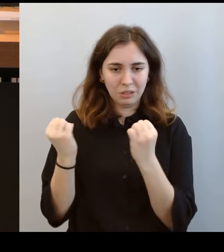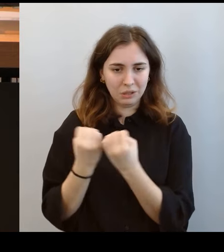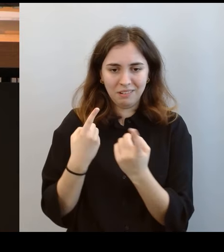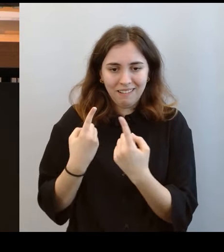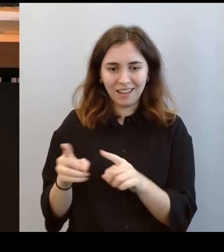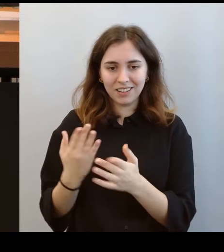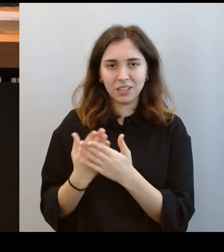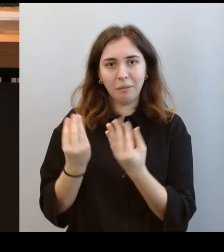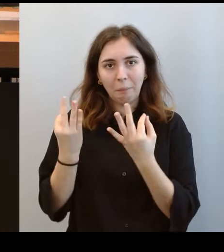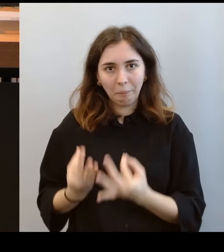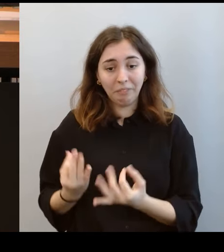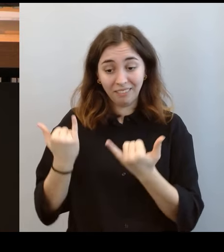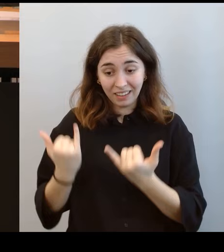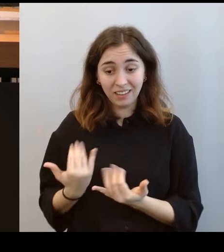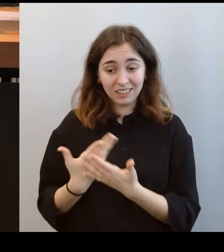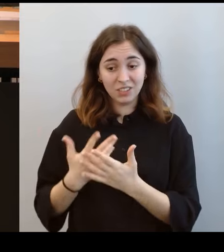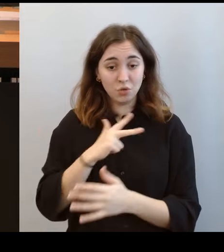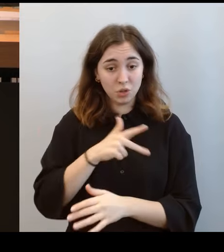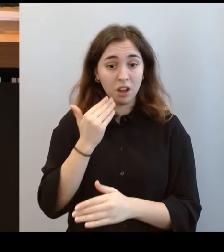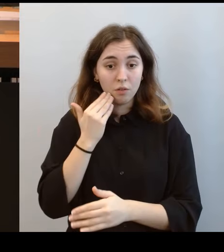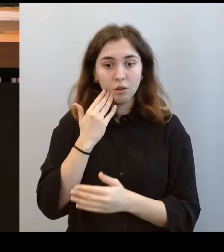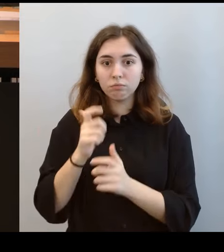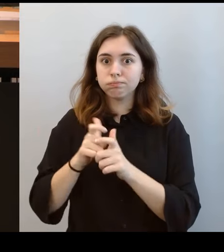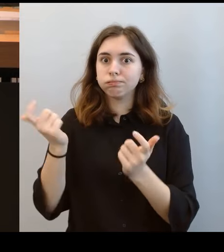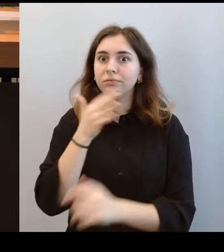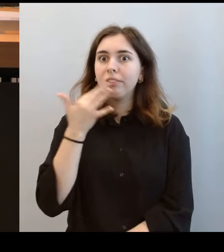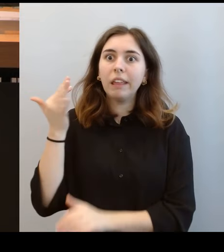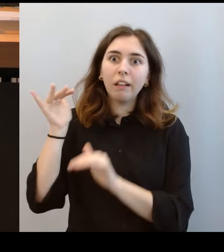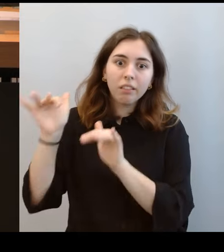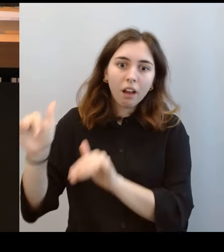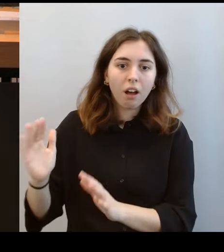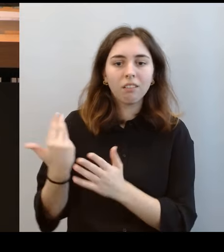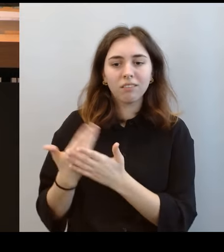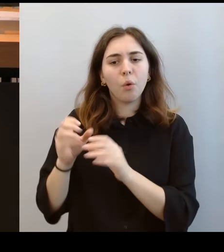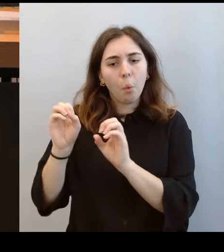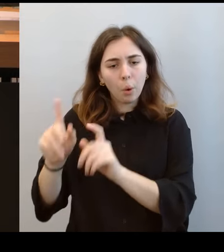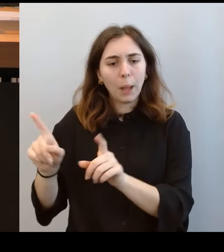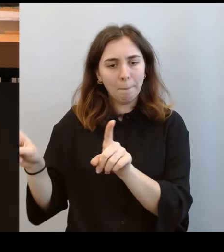Doch die Verhältnisse, Sie sind nicht so! Ich danke für die Aufmerksamkeit.